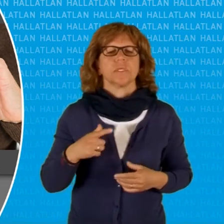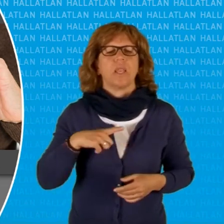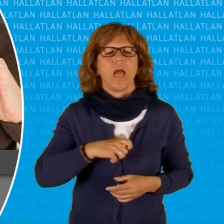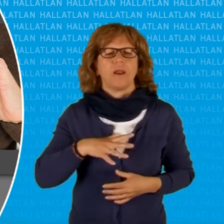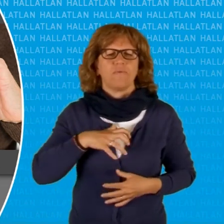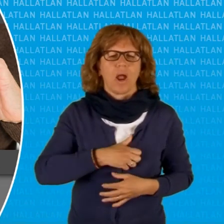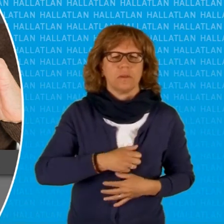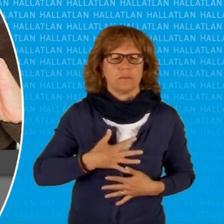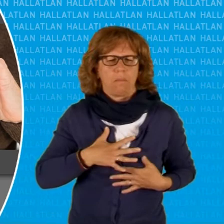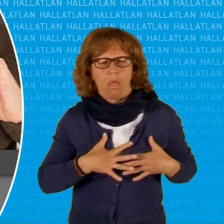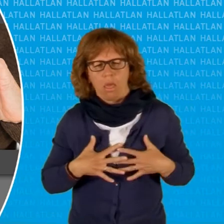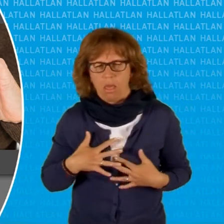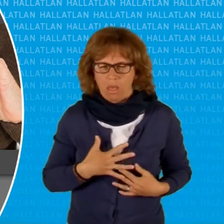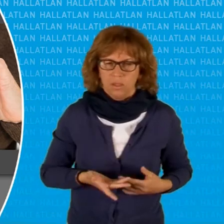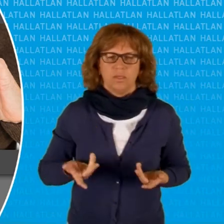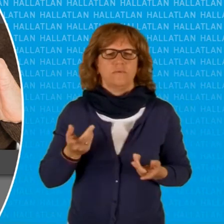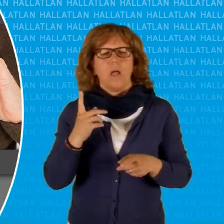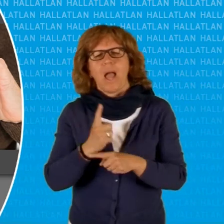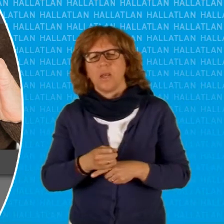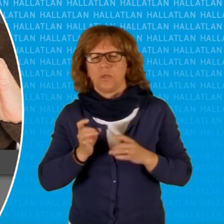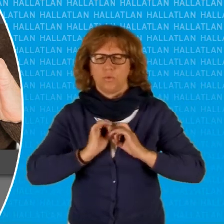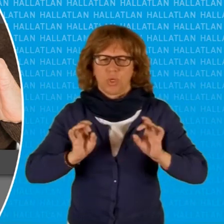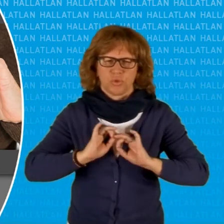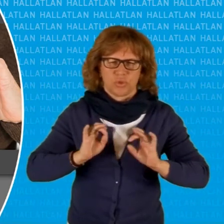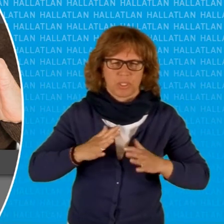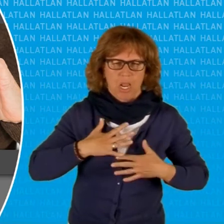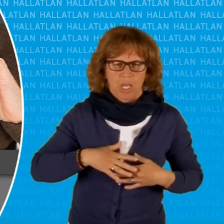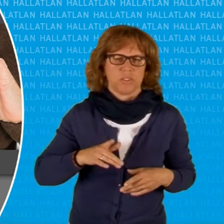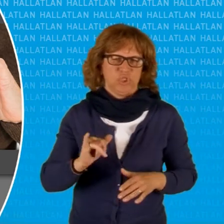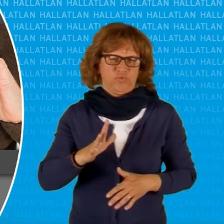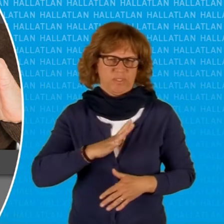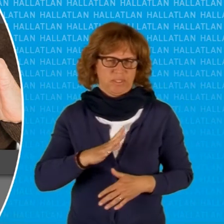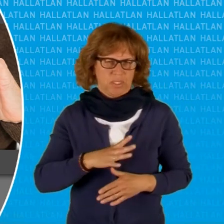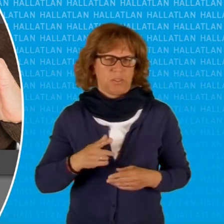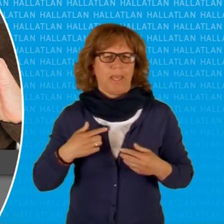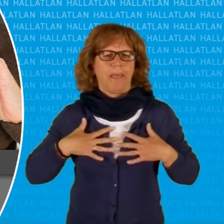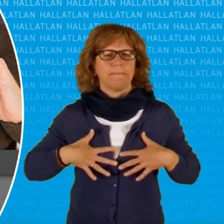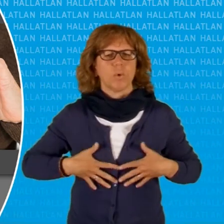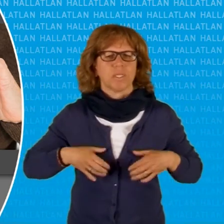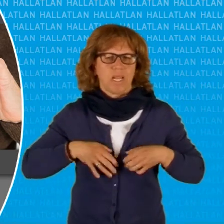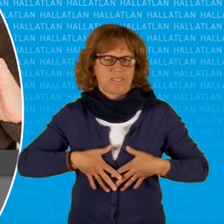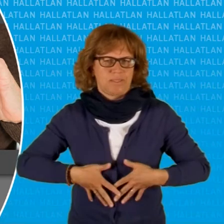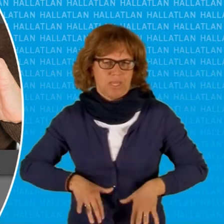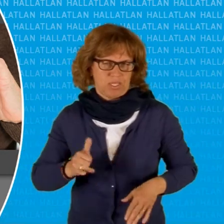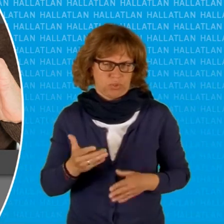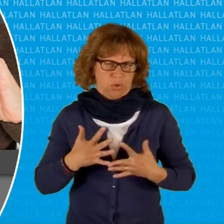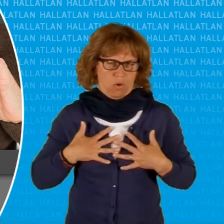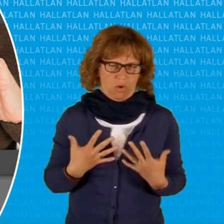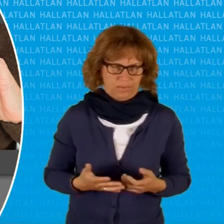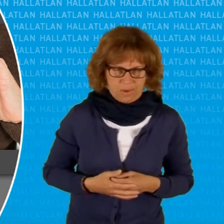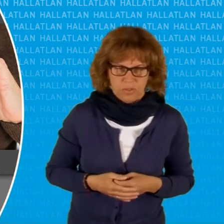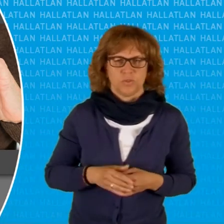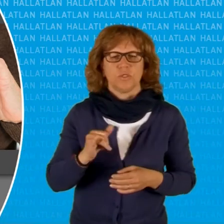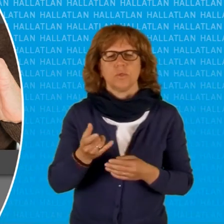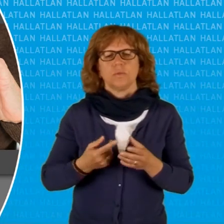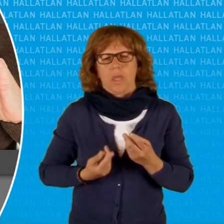A lelki fájdalom állandó stresszel sújtja az immunrendszert,